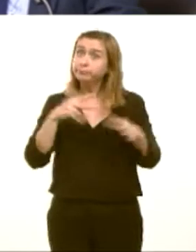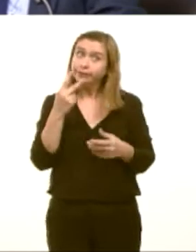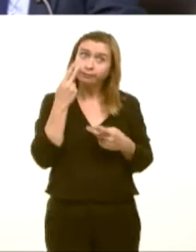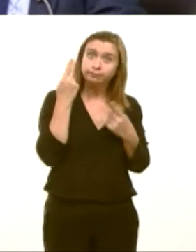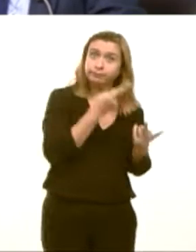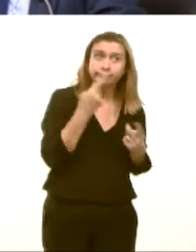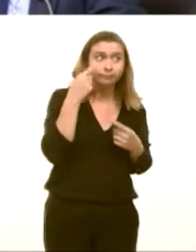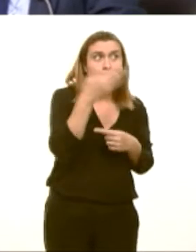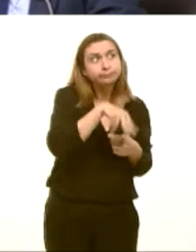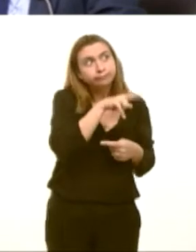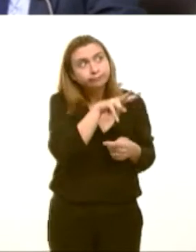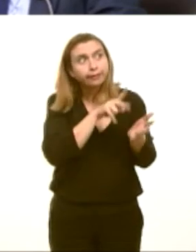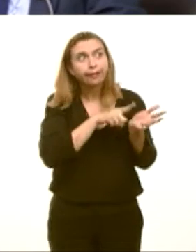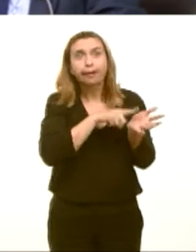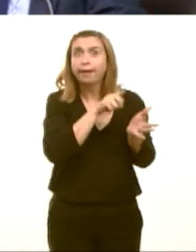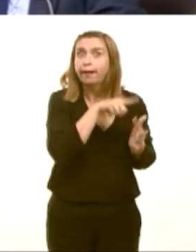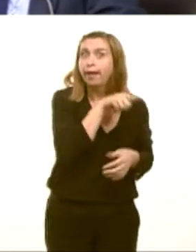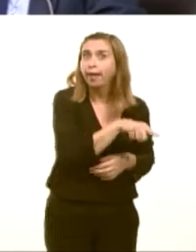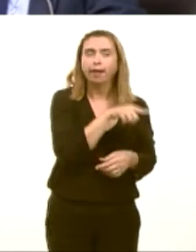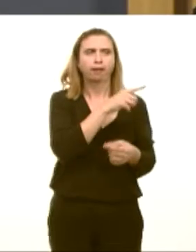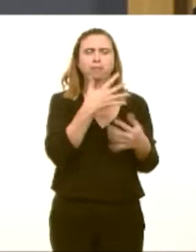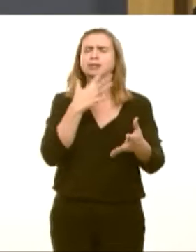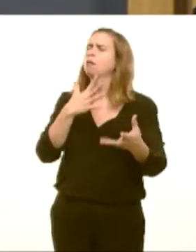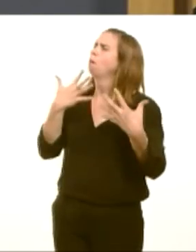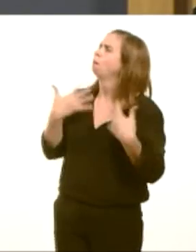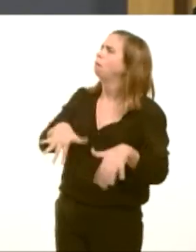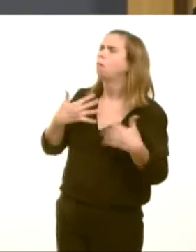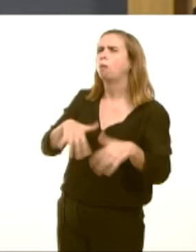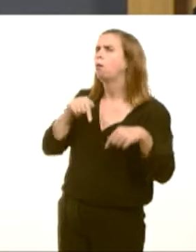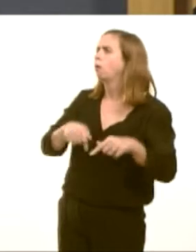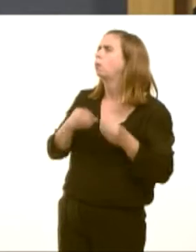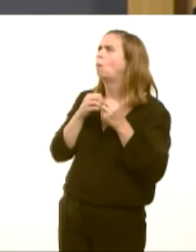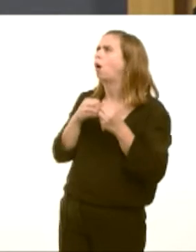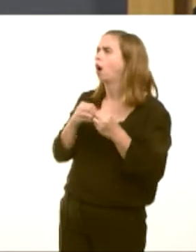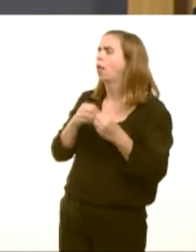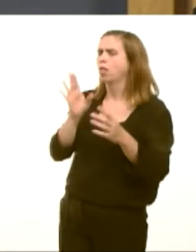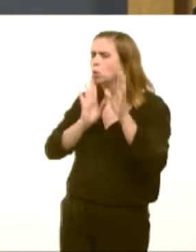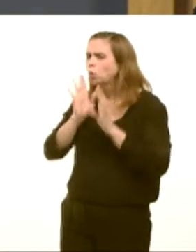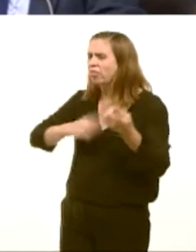Un oír pethau roedd pobl yn eu dweud wrthyf yn y fan yna oedd ei fod wedi bod yn help